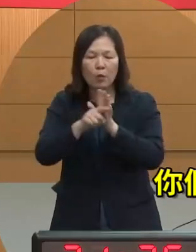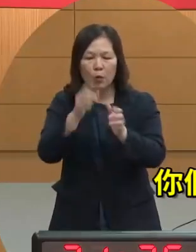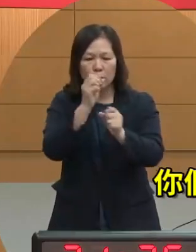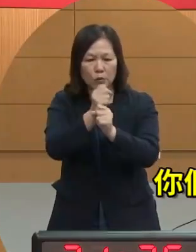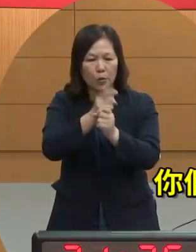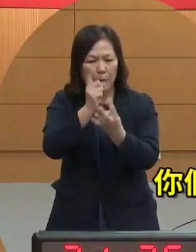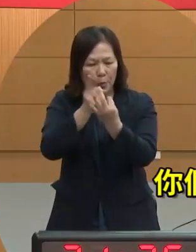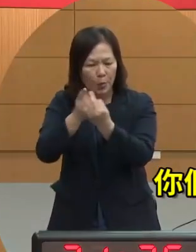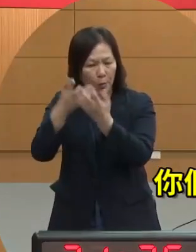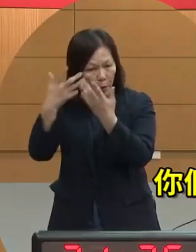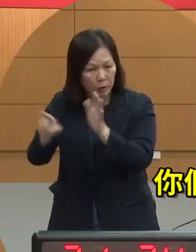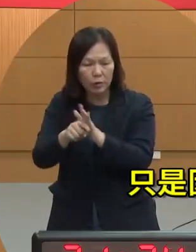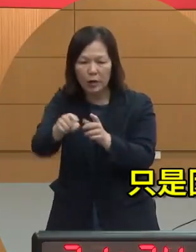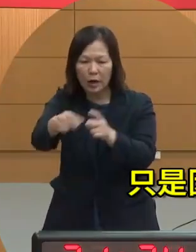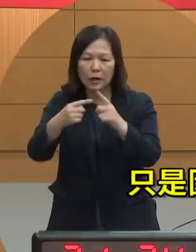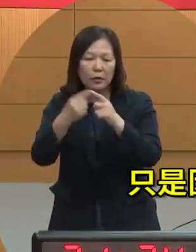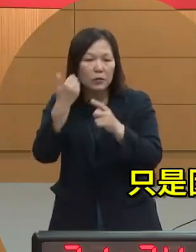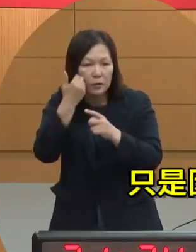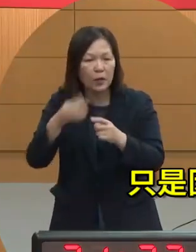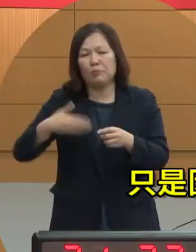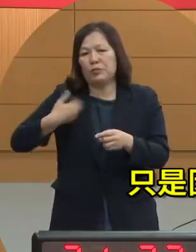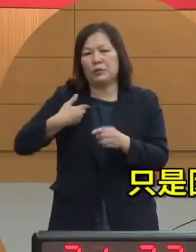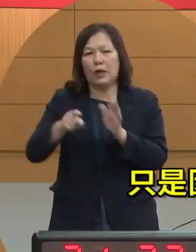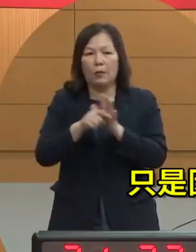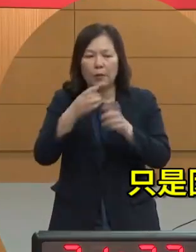你們都不知道那個人是我 只是因為我把自己包裝了起來